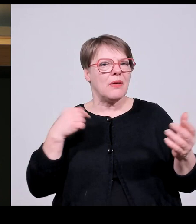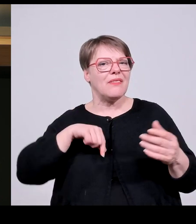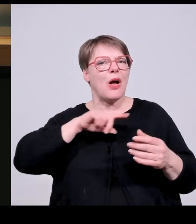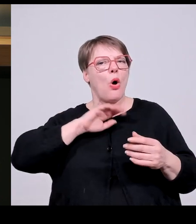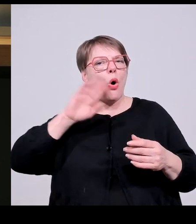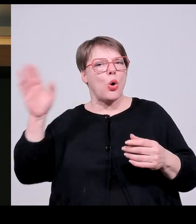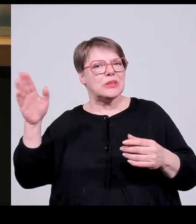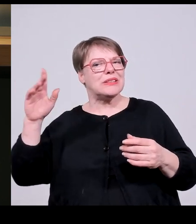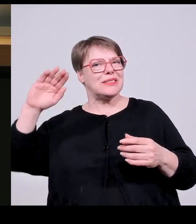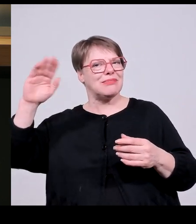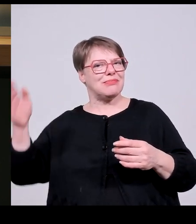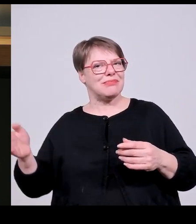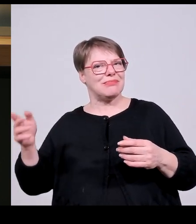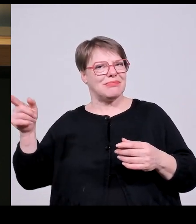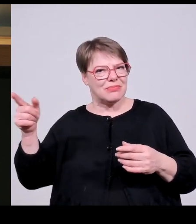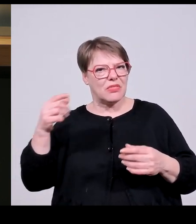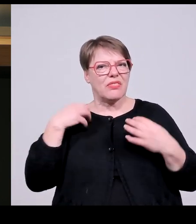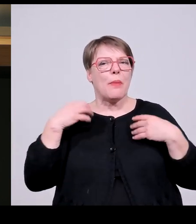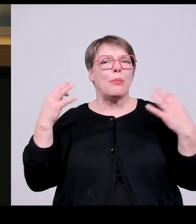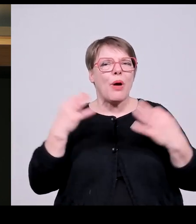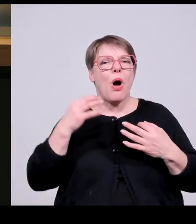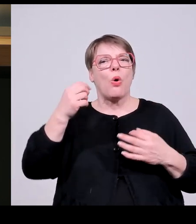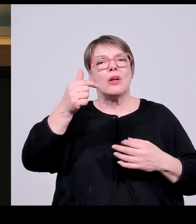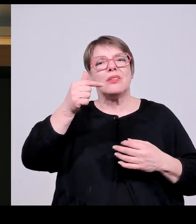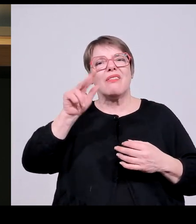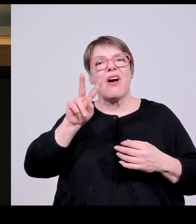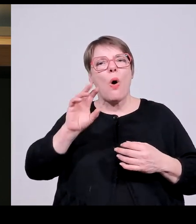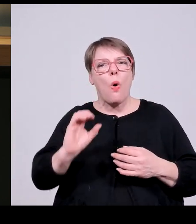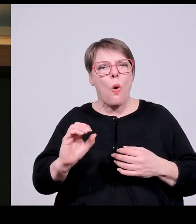Das können wahrscheinlich die Radweg Pinsel aus Stadtmitte nicht begreifen.